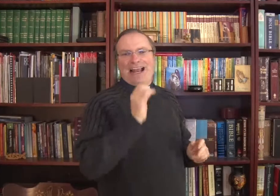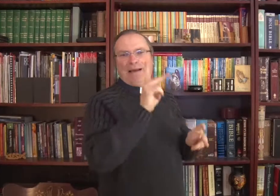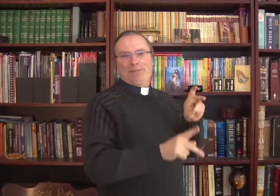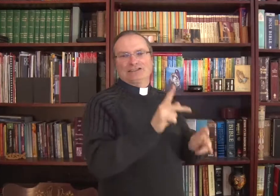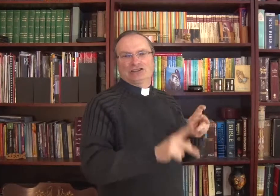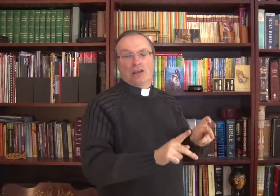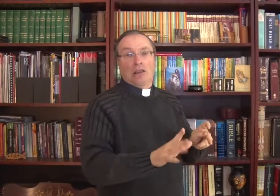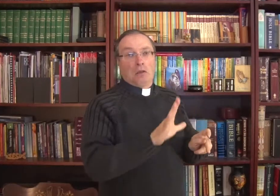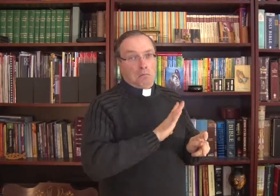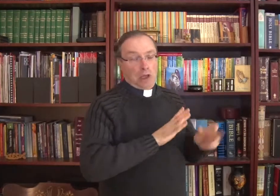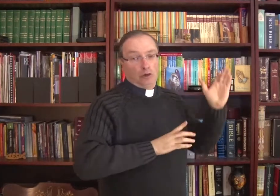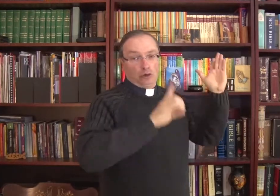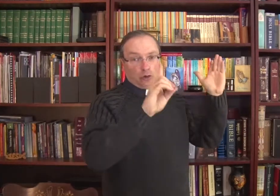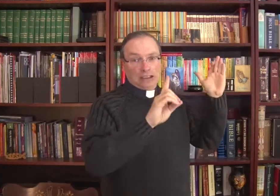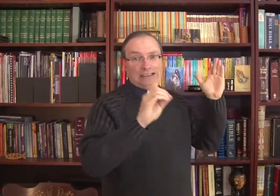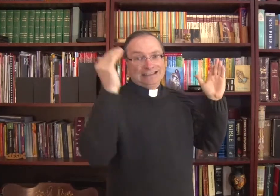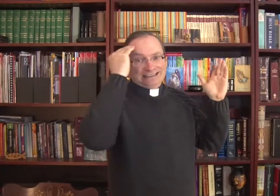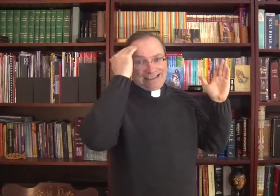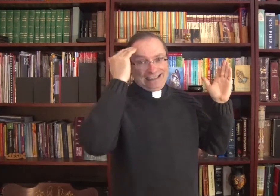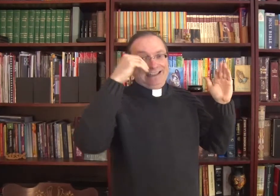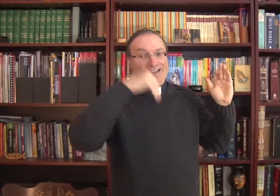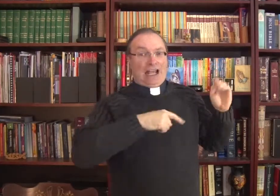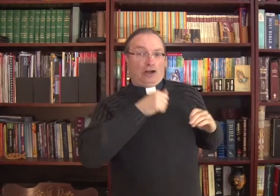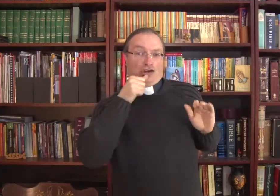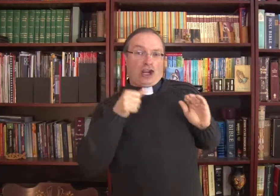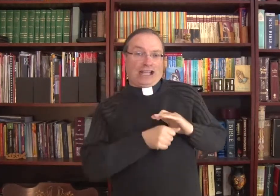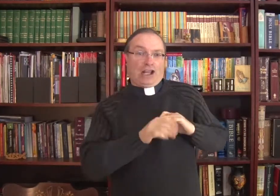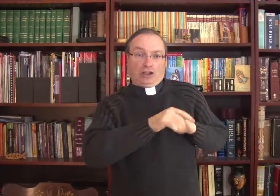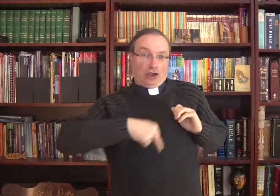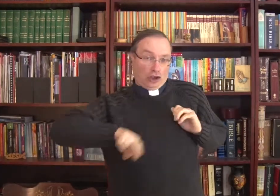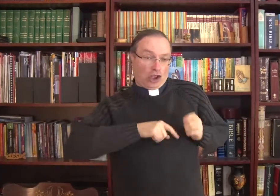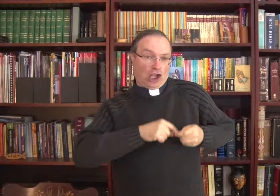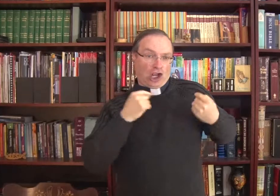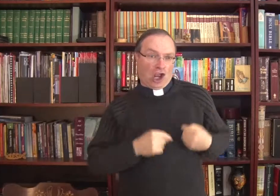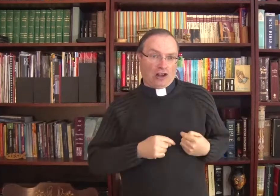la personne, mais Dieu sait que dans le secret de notre cœur,